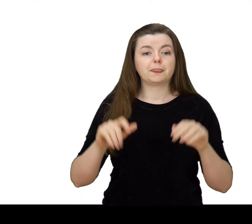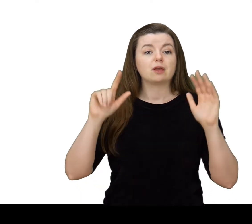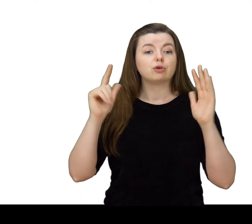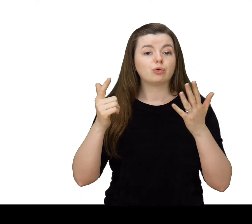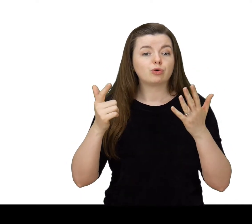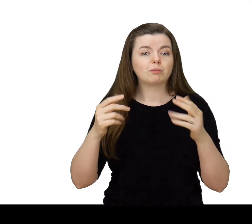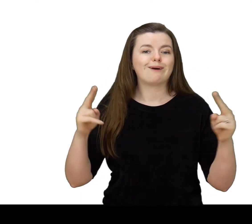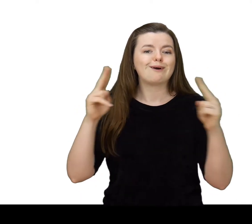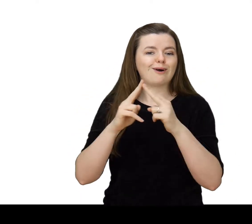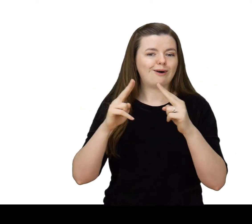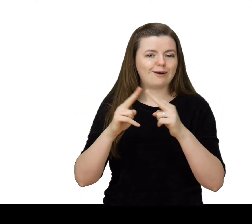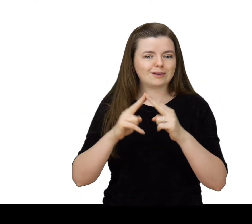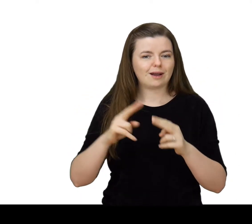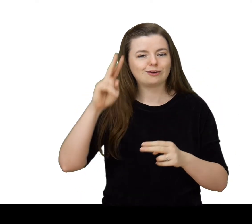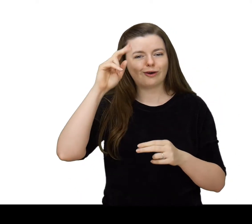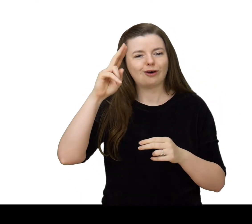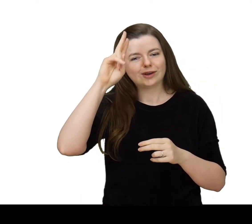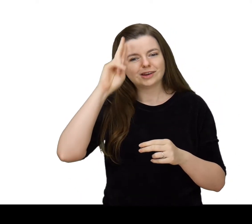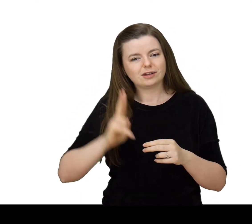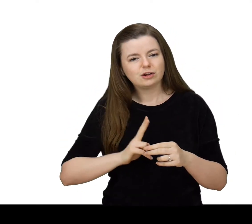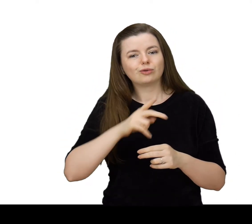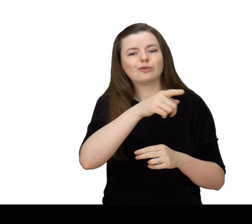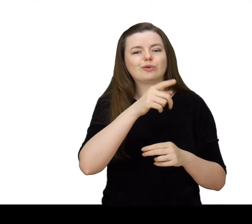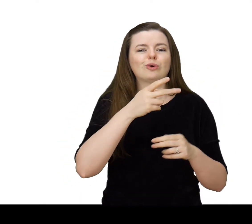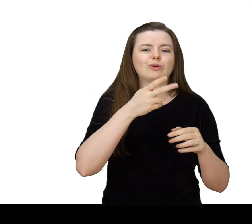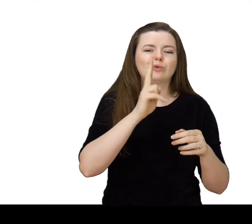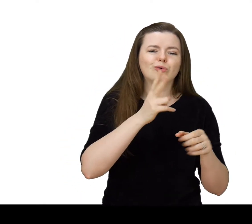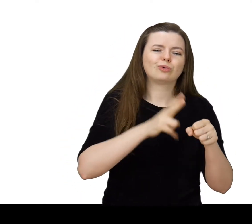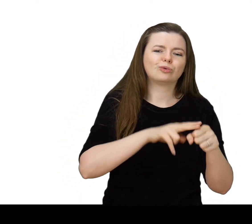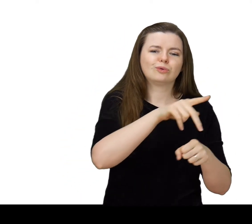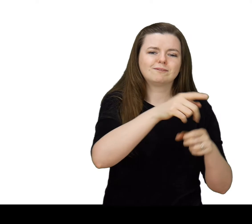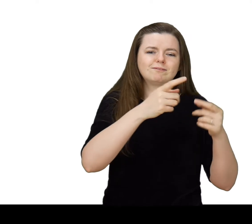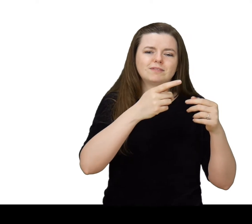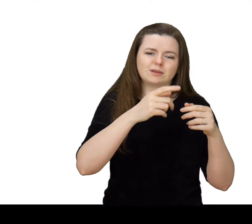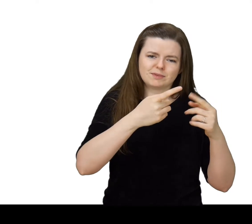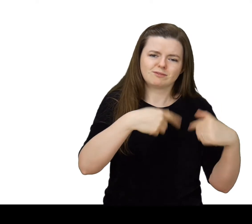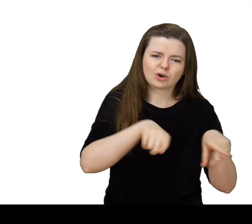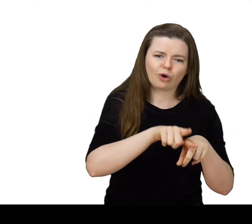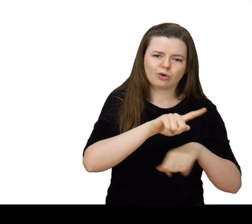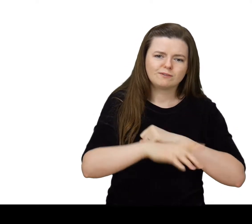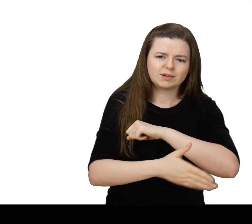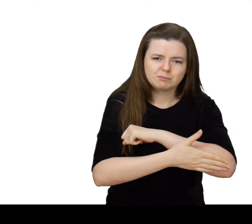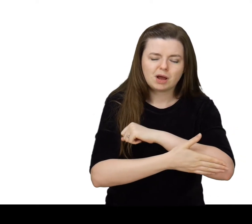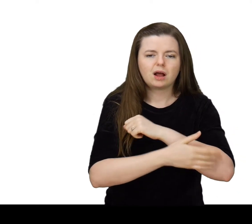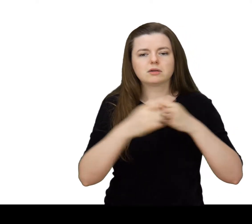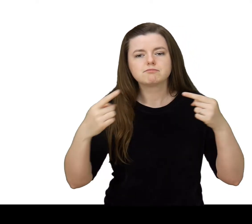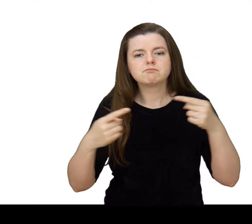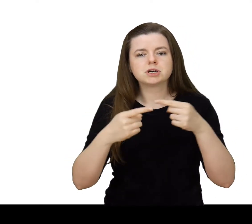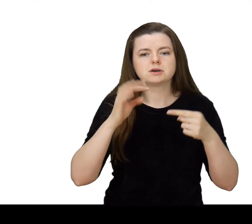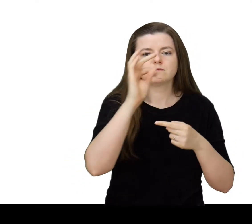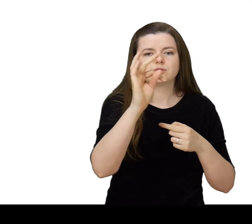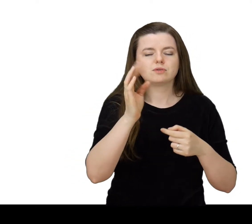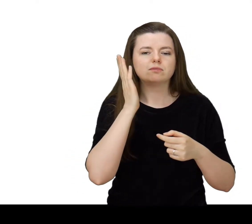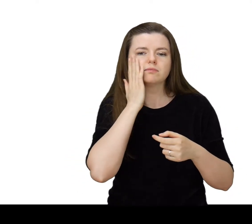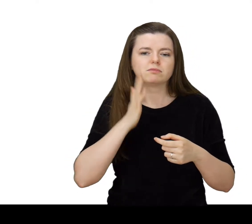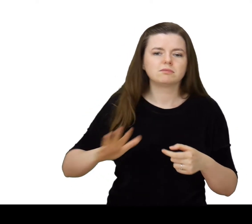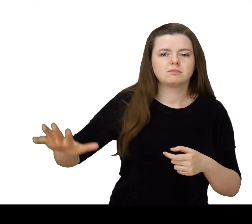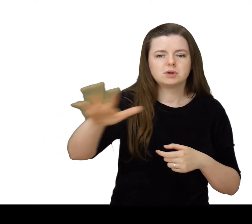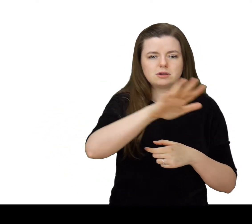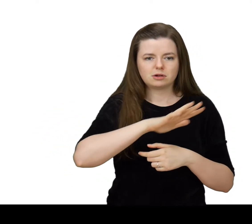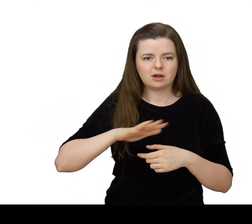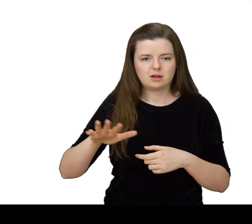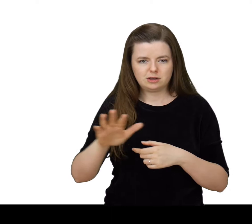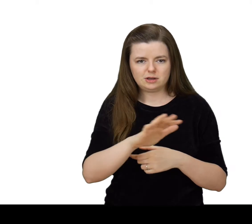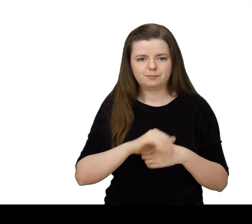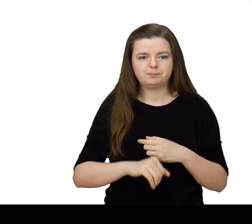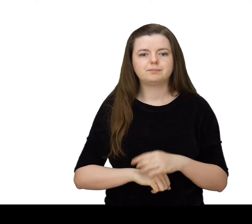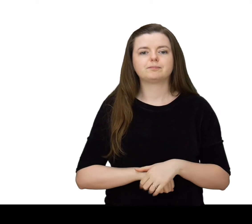Dane kontaktowe instytucji realizującej zadanie w wybranej lokalizacji.